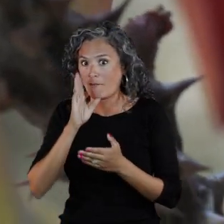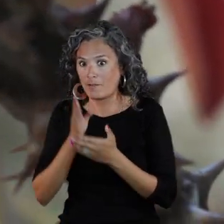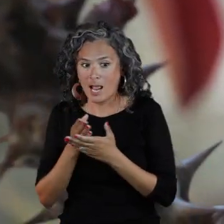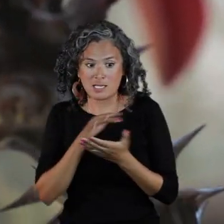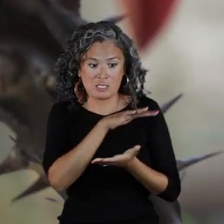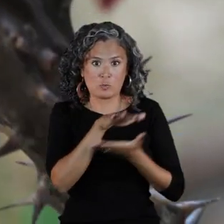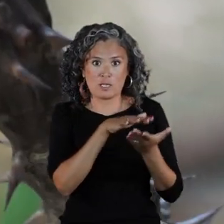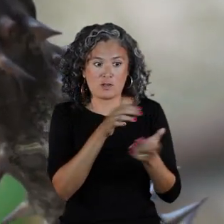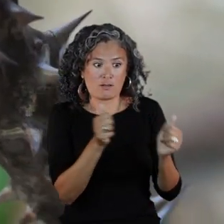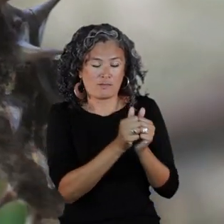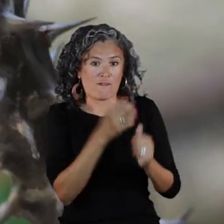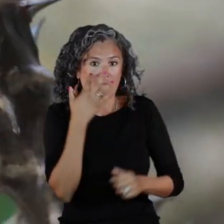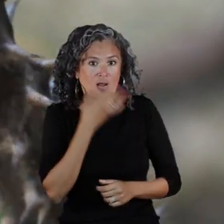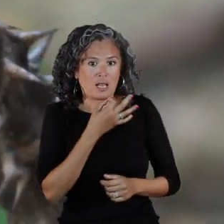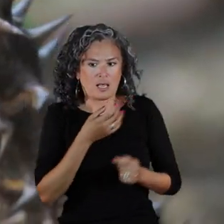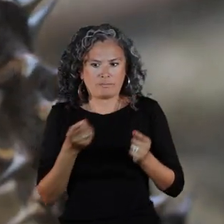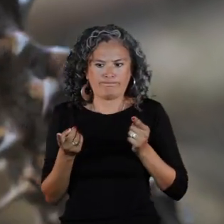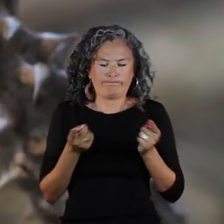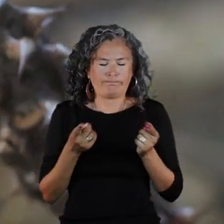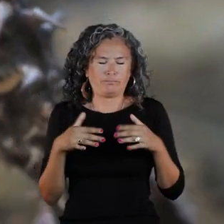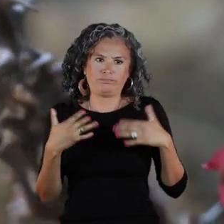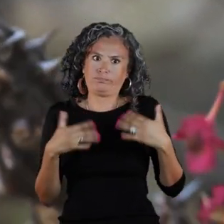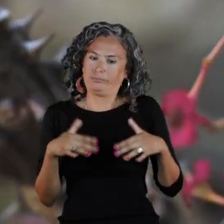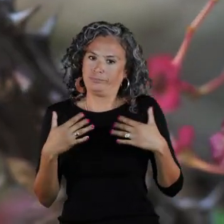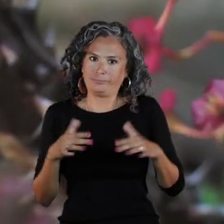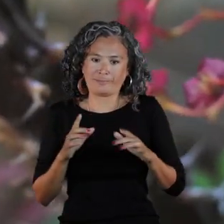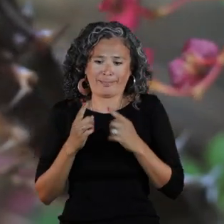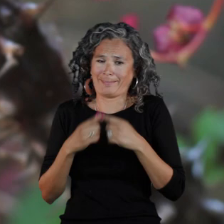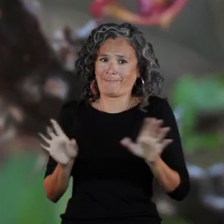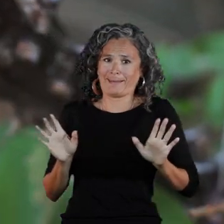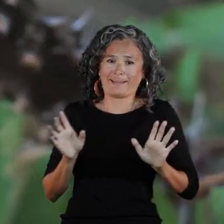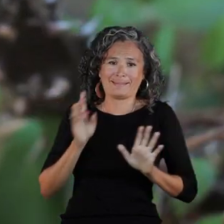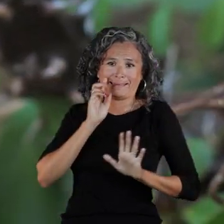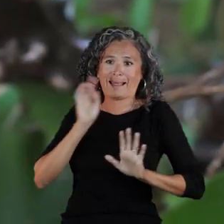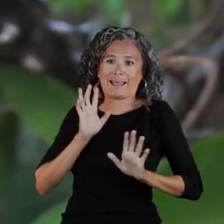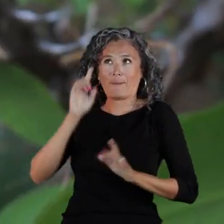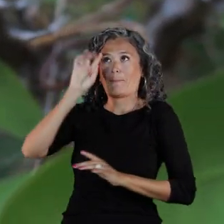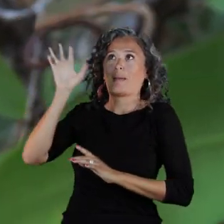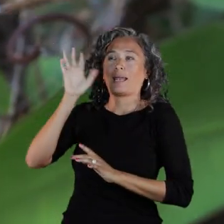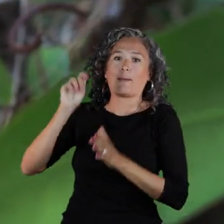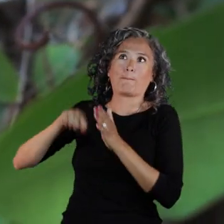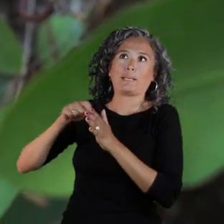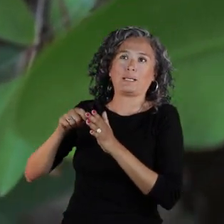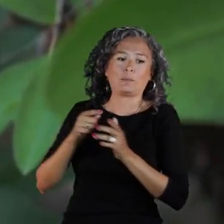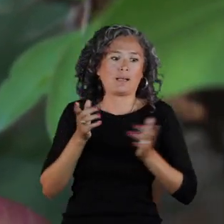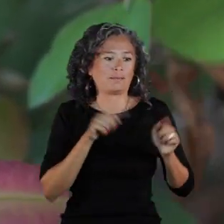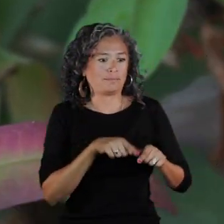bajamos a la realidad muchas veces decimos, ufff...no es lo que yo me imaginaba la